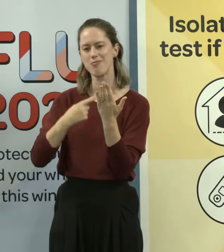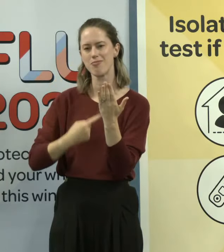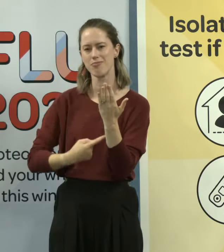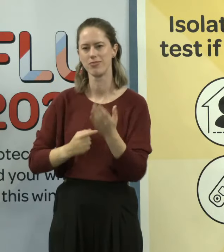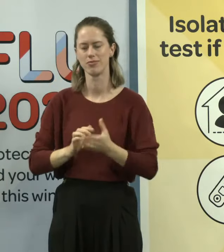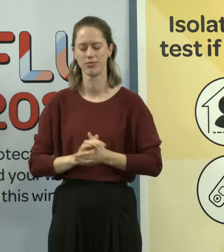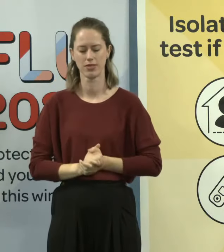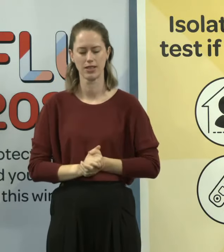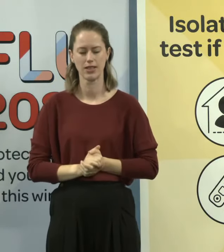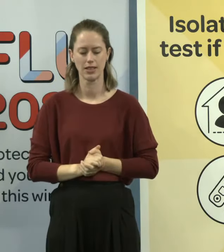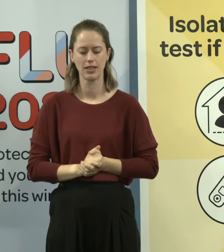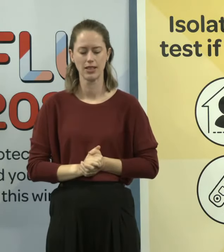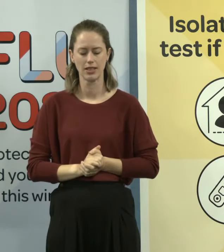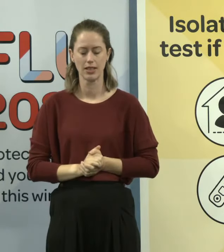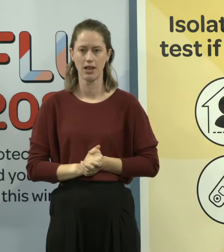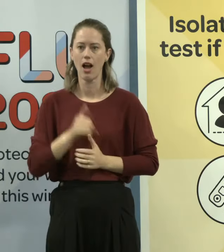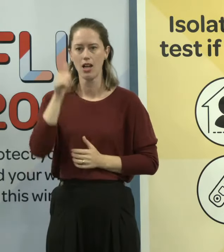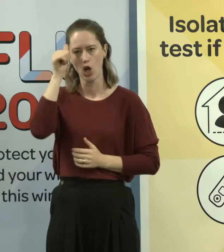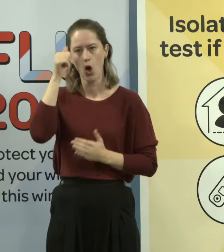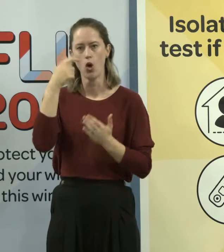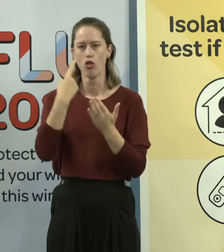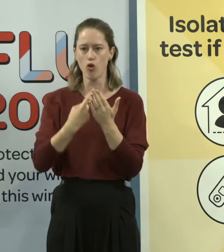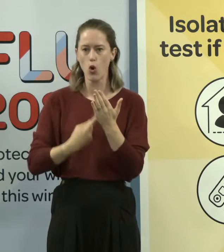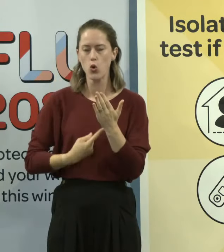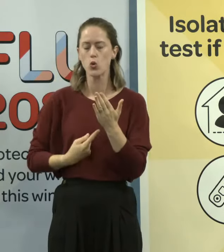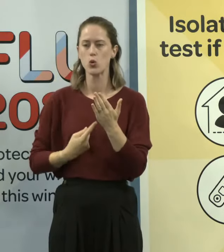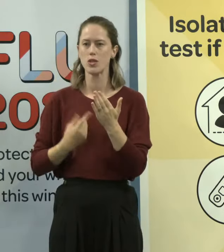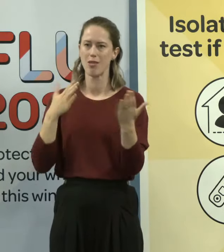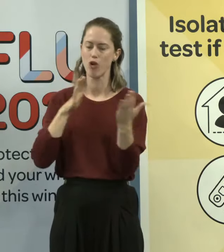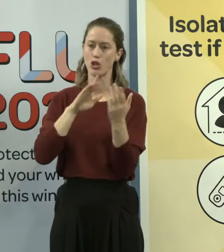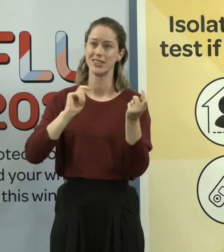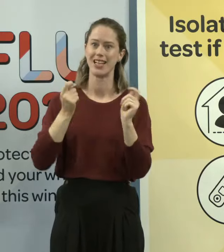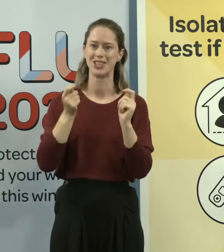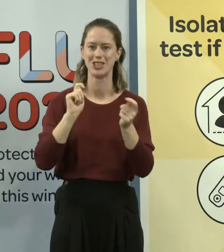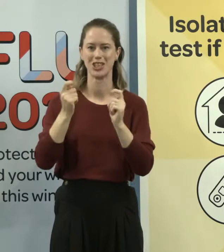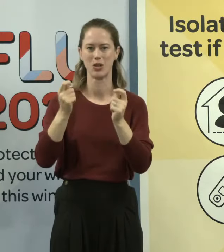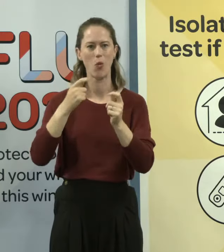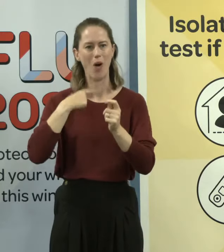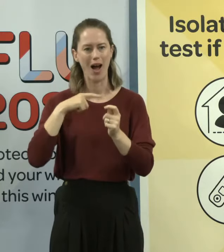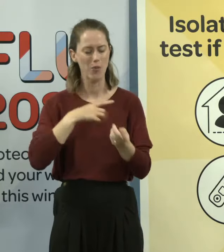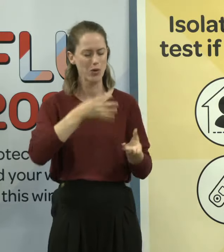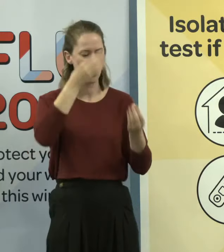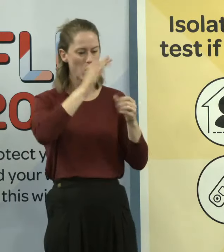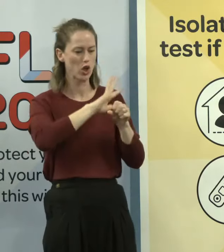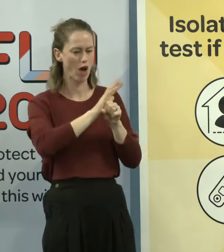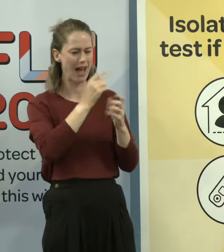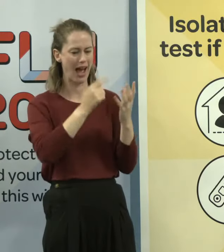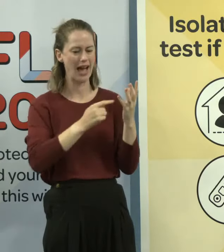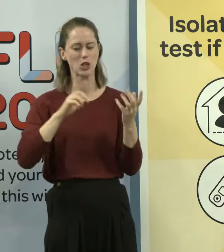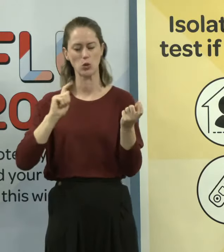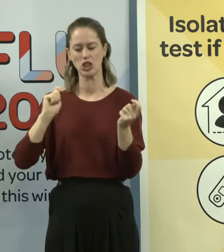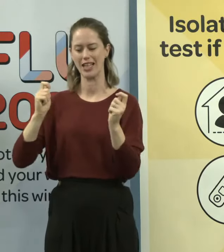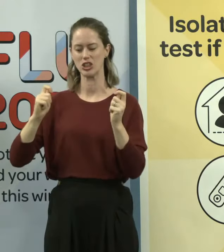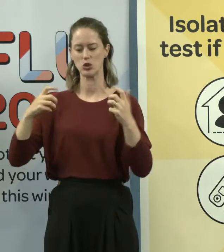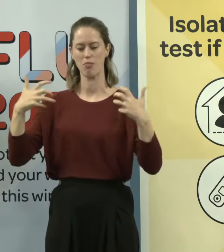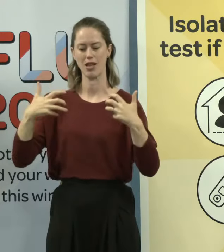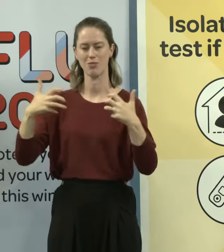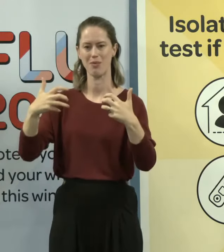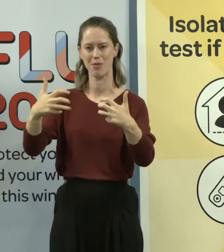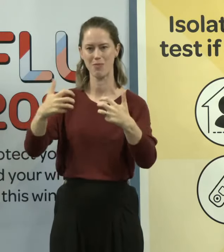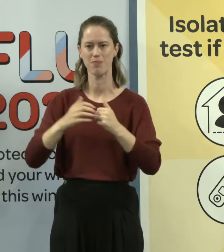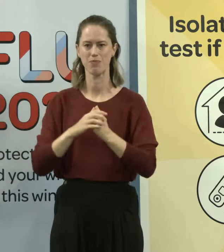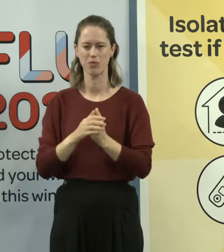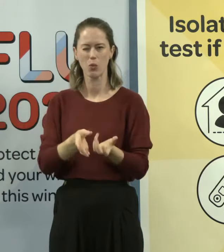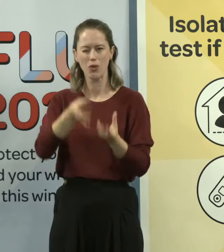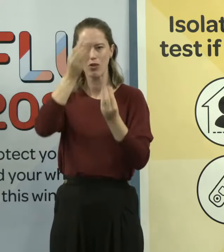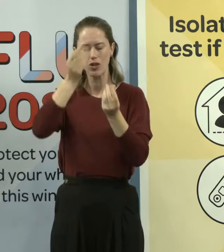mokemoke, taratahi me te noho ki